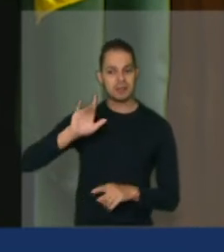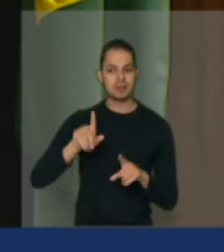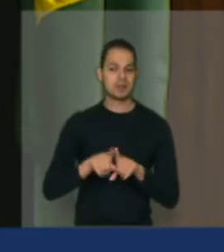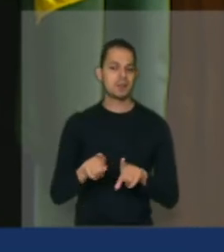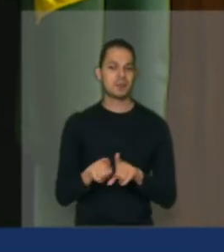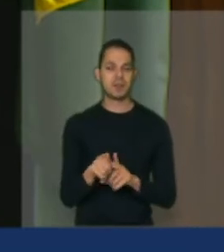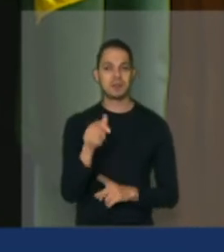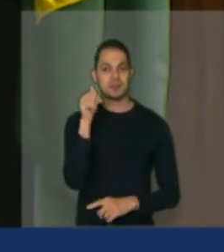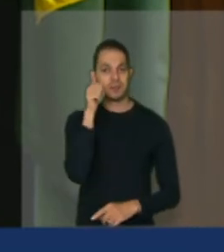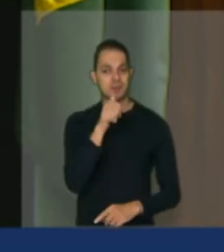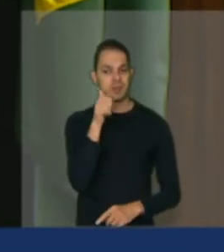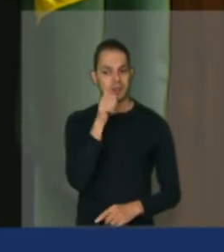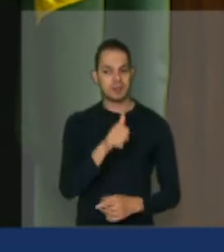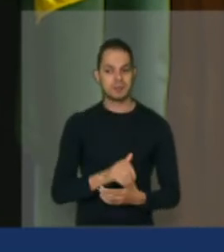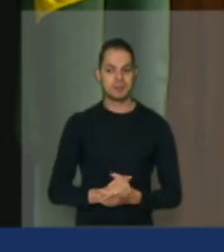NEGRA CANDIDATA E AS MULHERES.